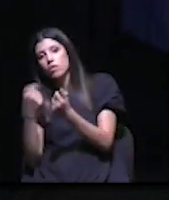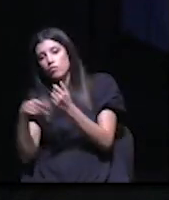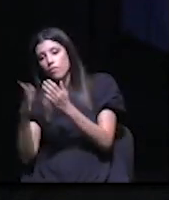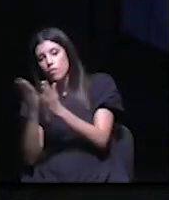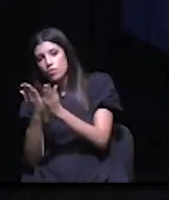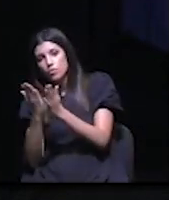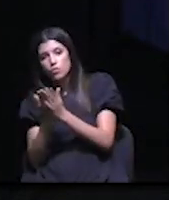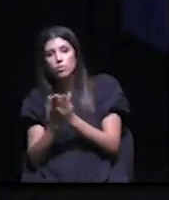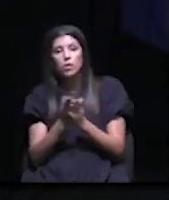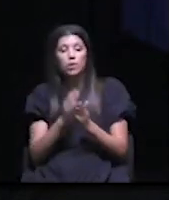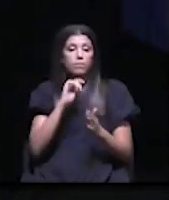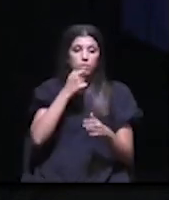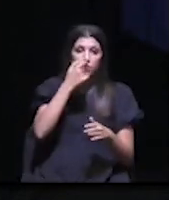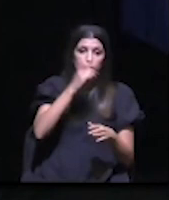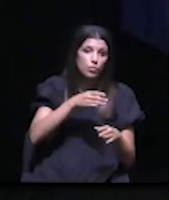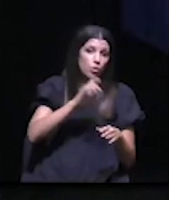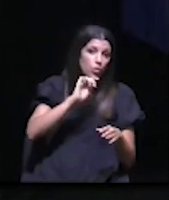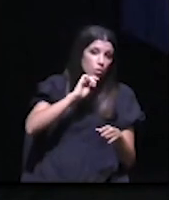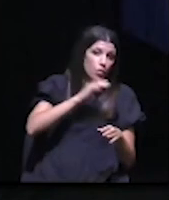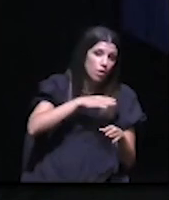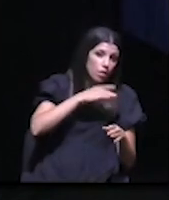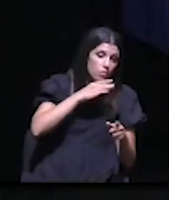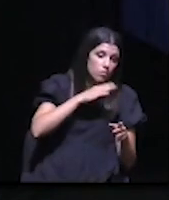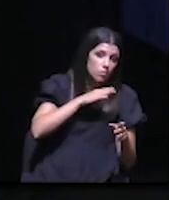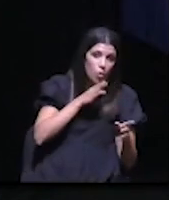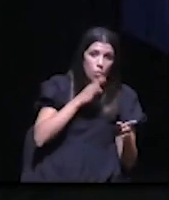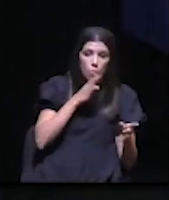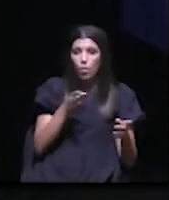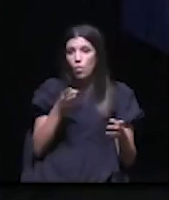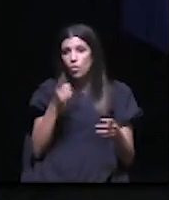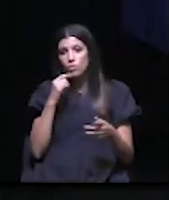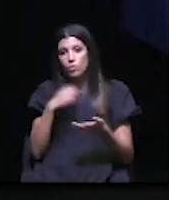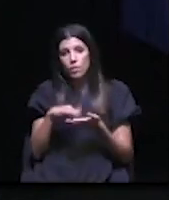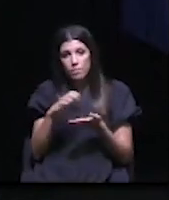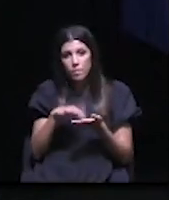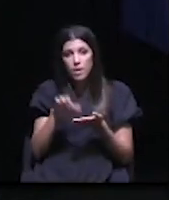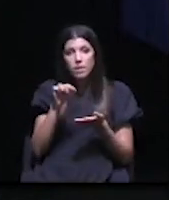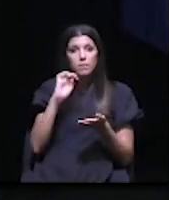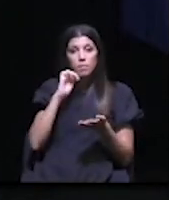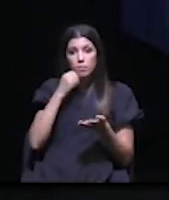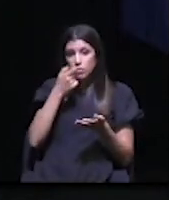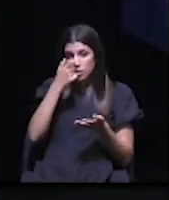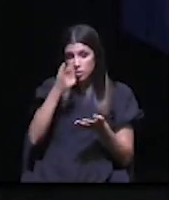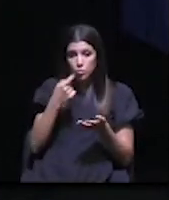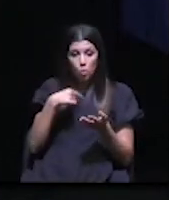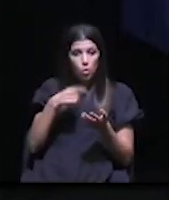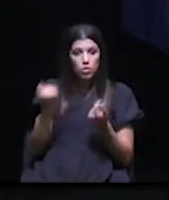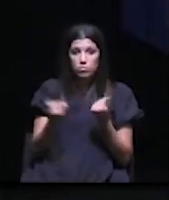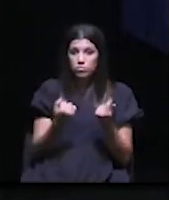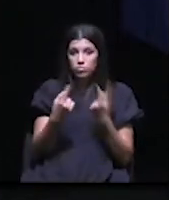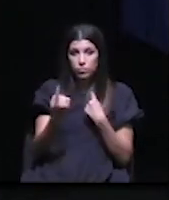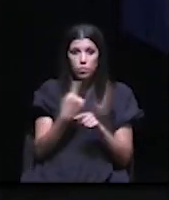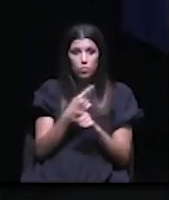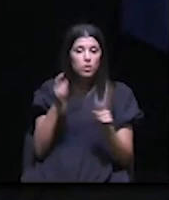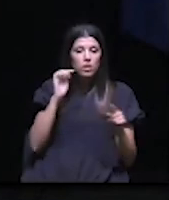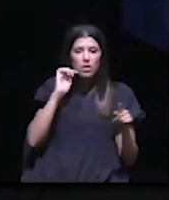de transportes públicos, quem anda de bicicleta ou quem anda a pé. E até prejudica quem não se desloca porque emite ruídos, emite